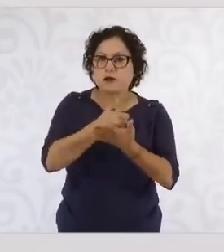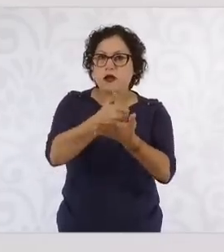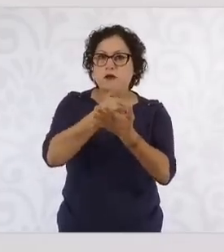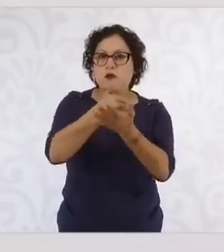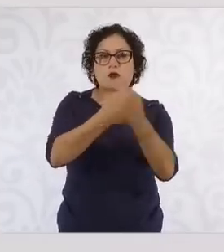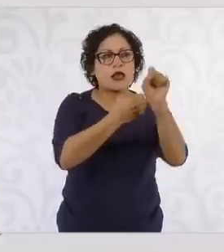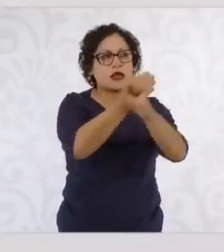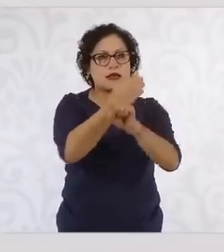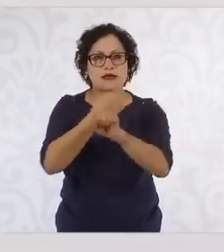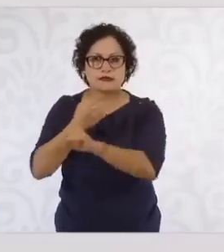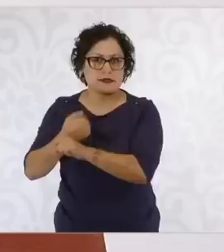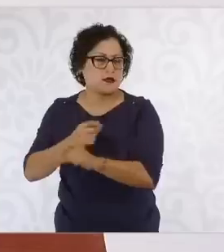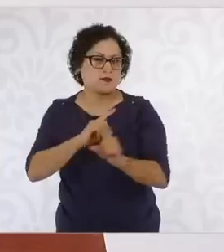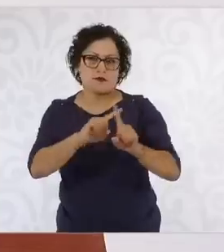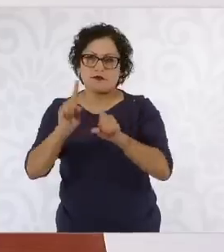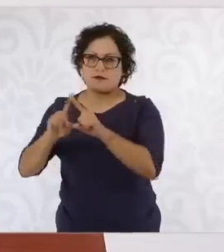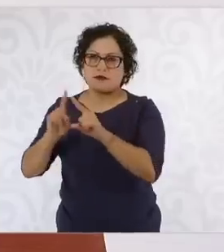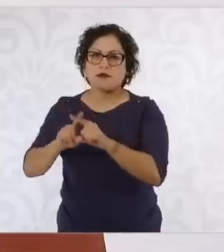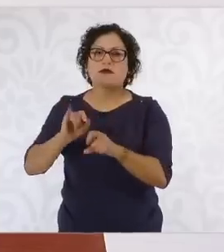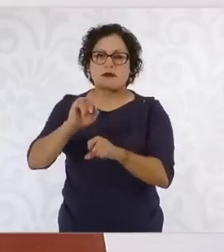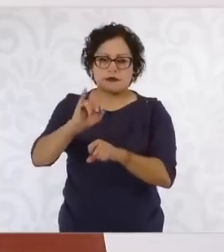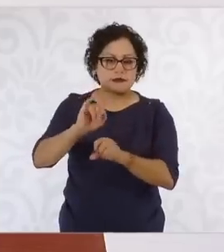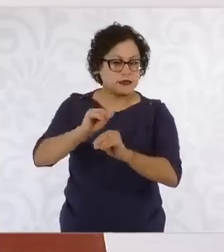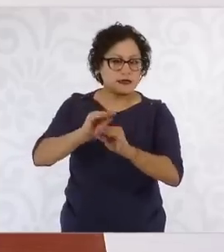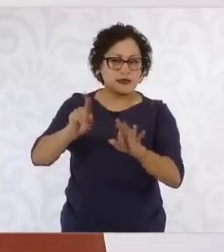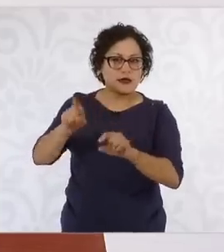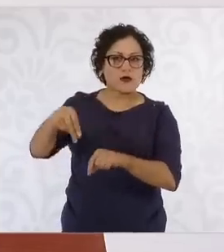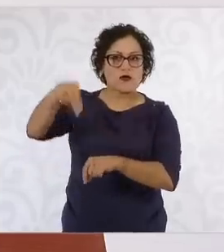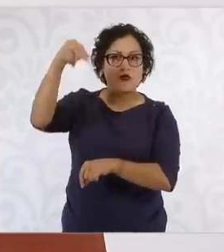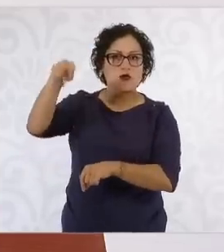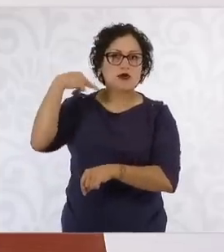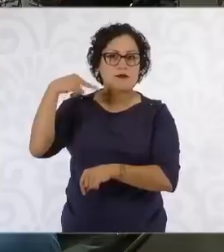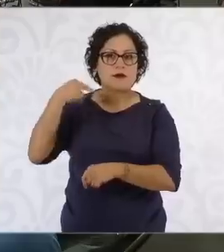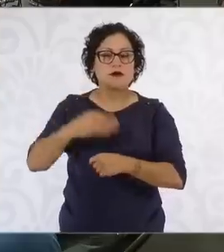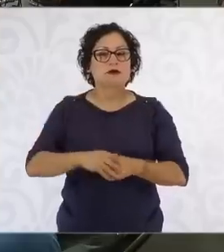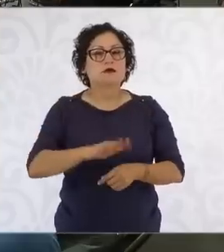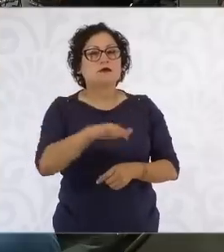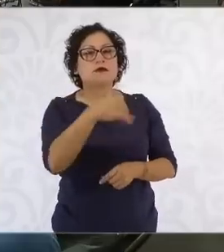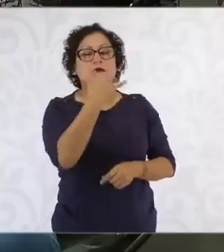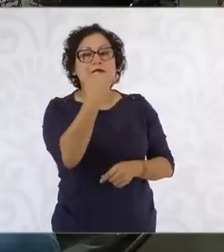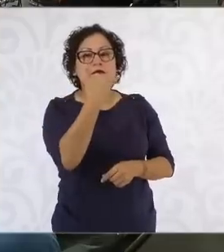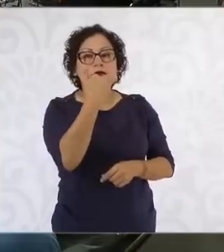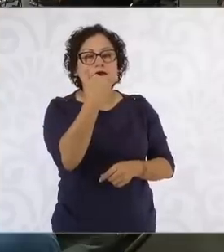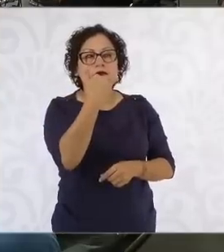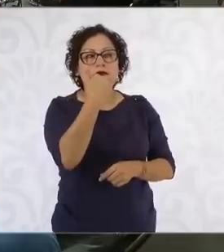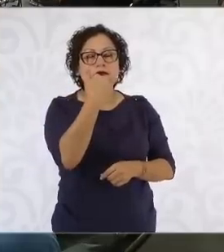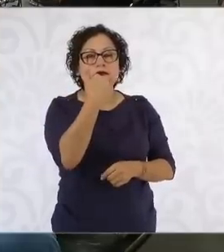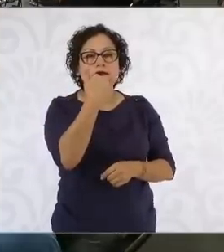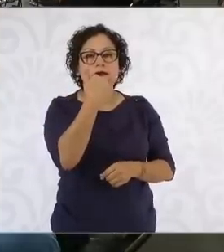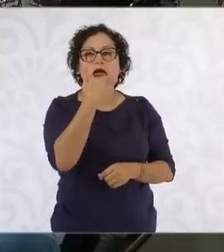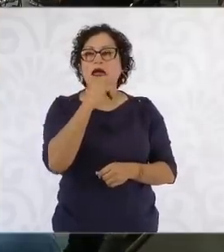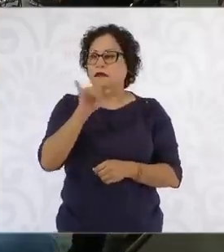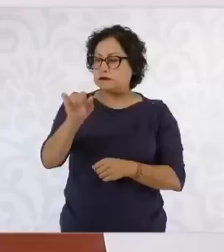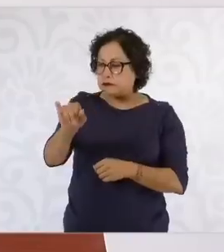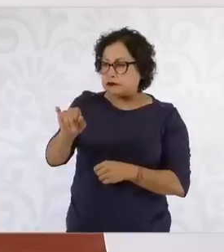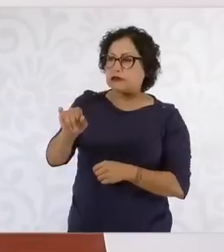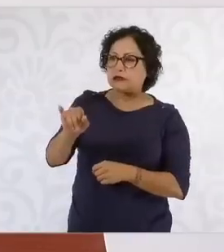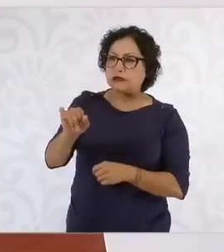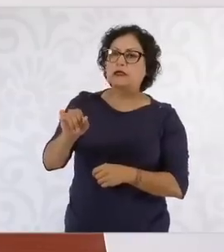del país y particularmente el norte de Veracruz habr y la idea es que las tiendas bienestar van